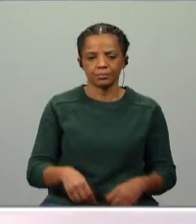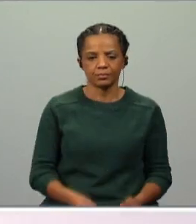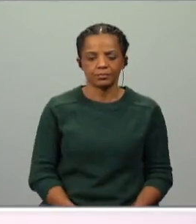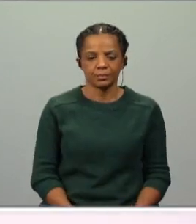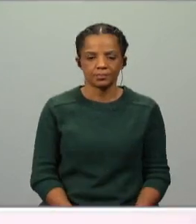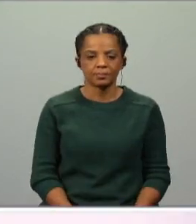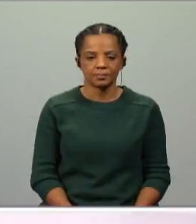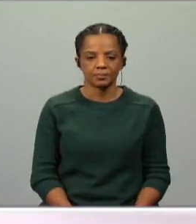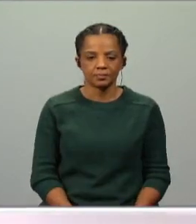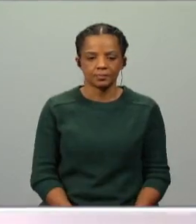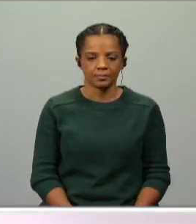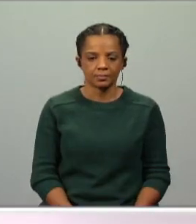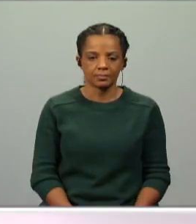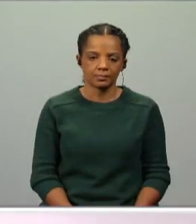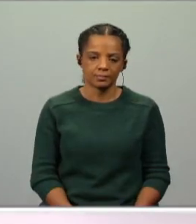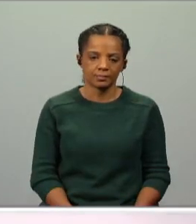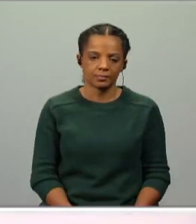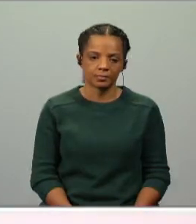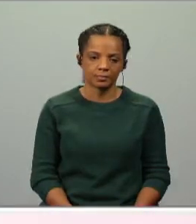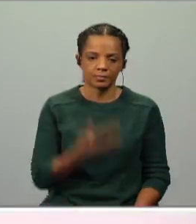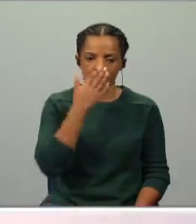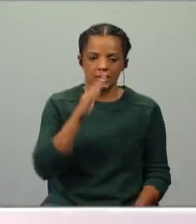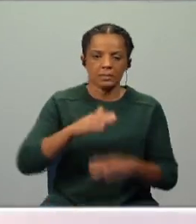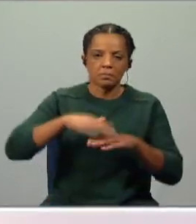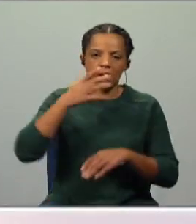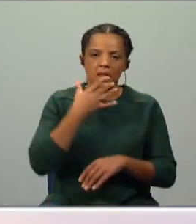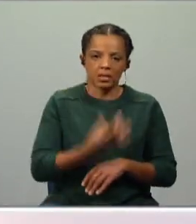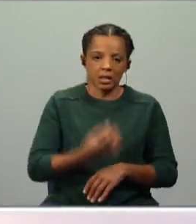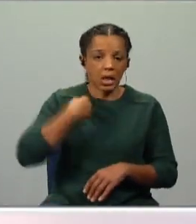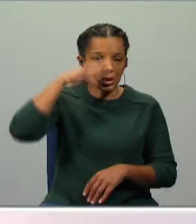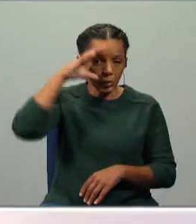Fica assim se calhar com um ar mais natalício. Não sei o que é que vocês acham,